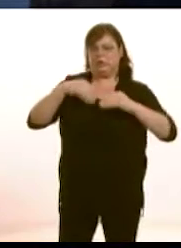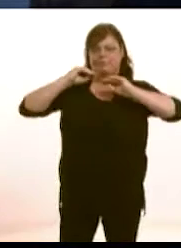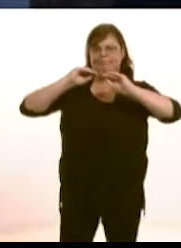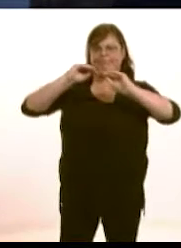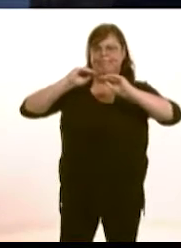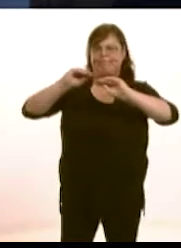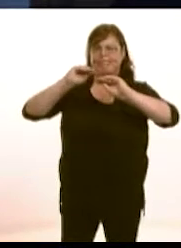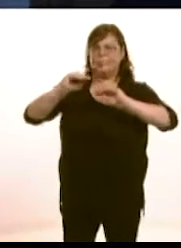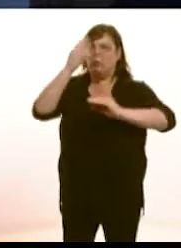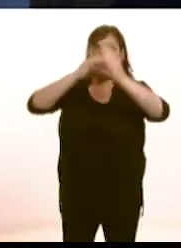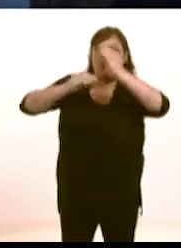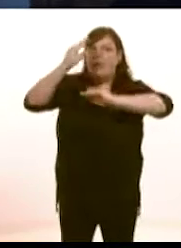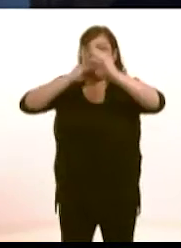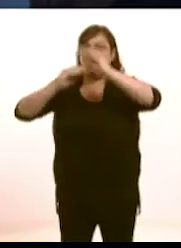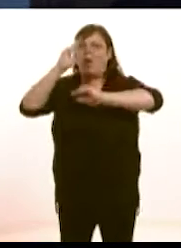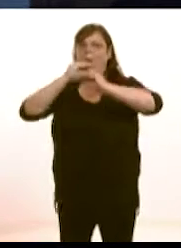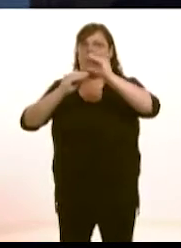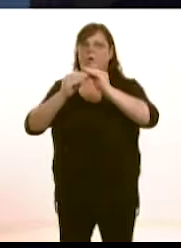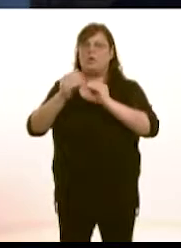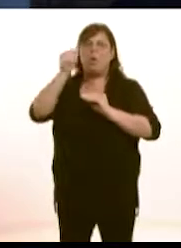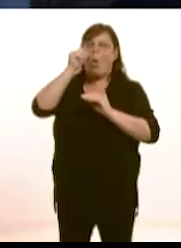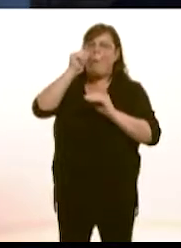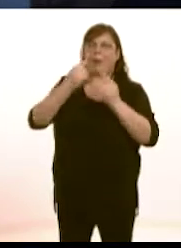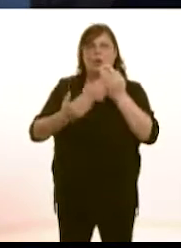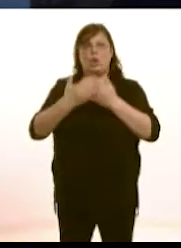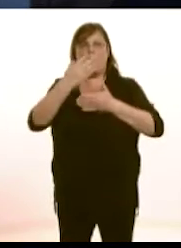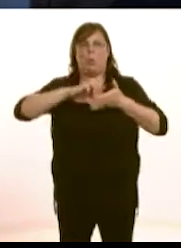Gan gofio mai dim ond rhyw bum diwrnod sydd ar gael ar gyfer hyfforddiant, fel y cyfryw,